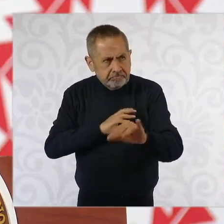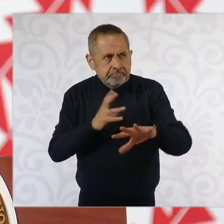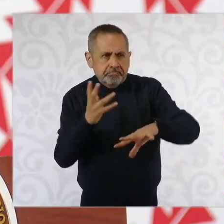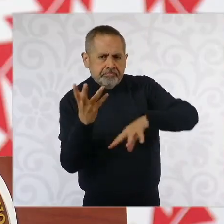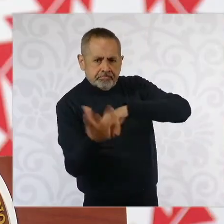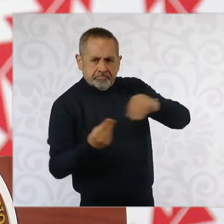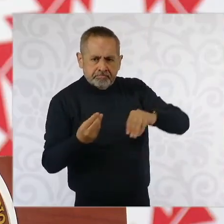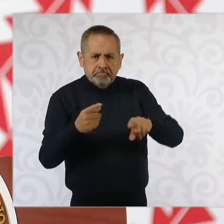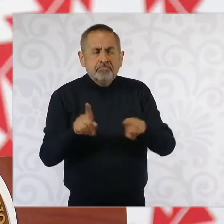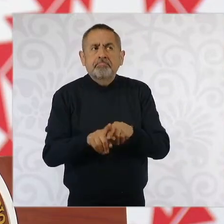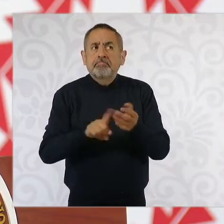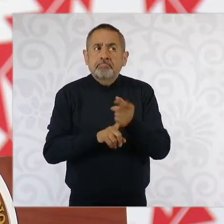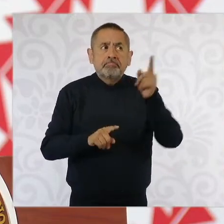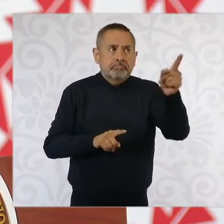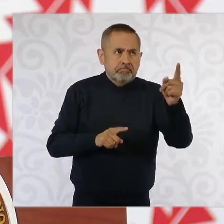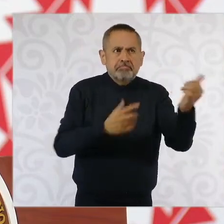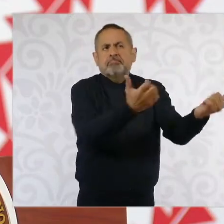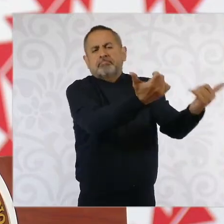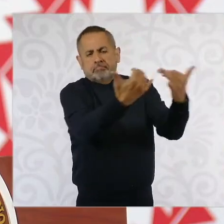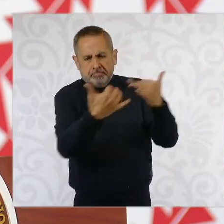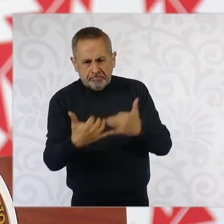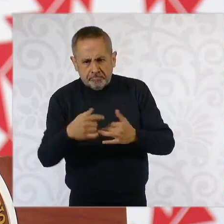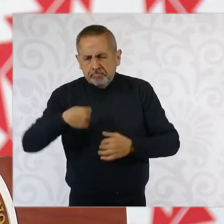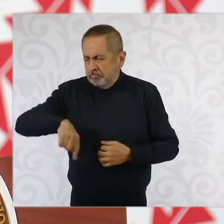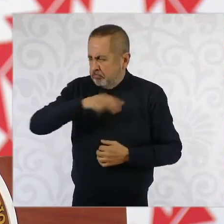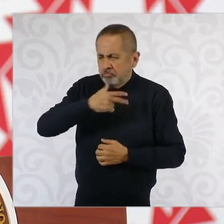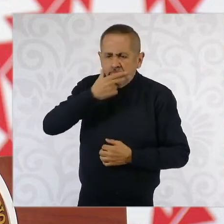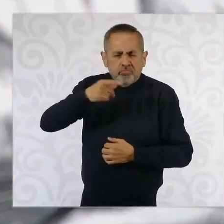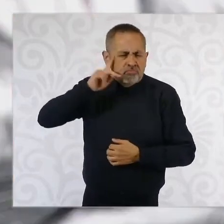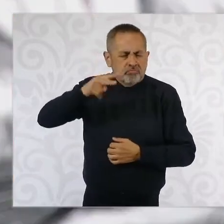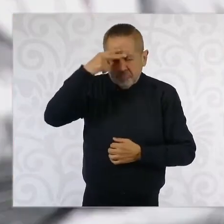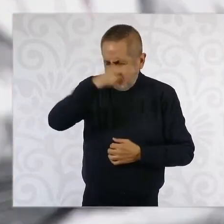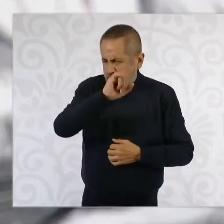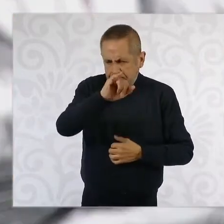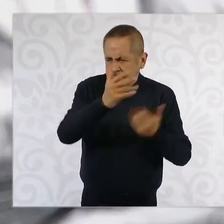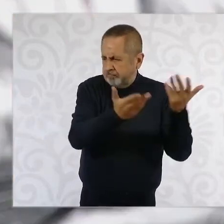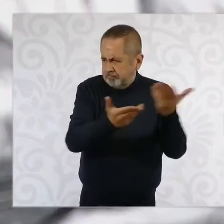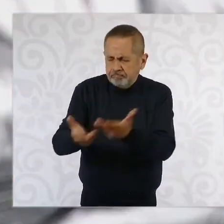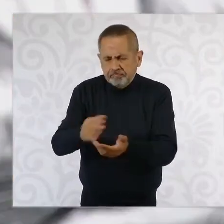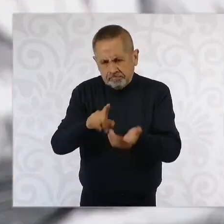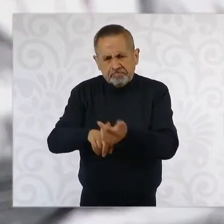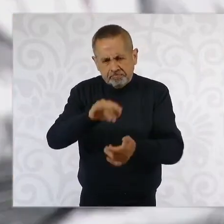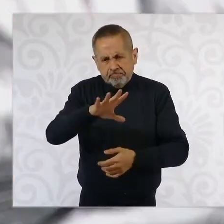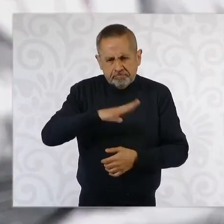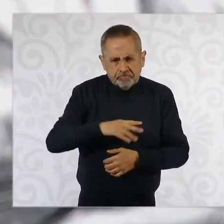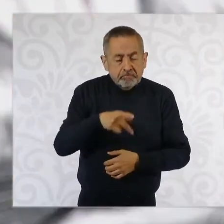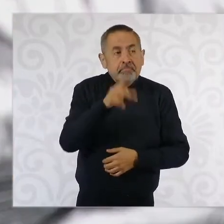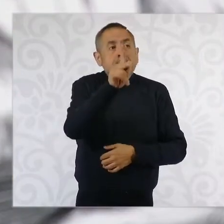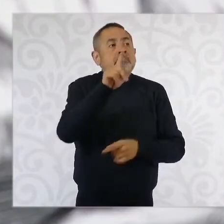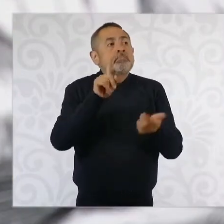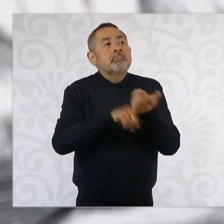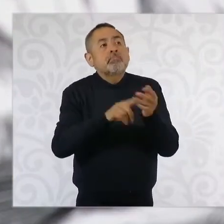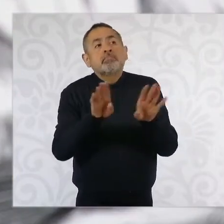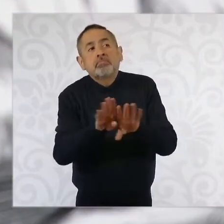nosotros recibimos a las y los mexicanos pero que debe haber una manera de que haya una repatriación